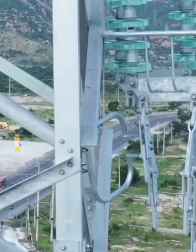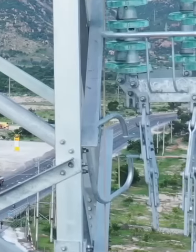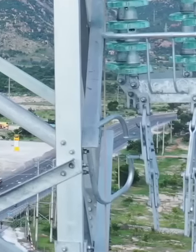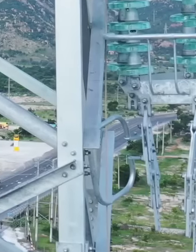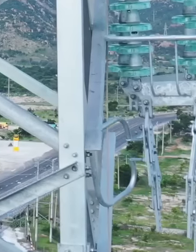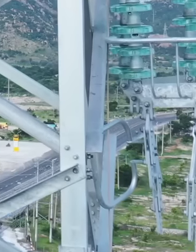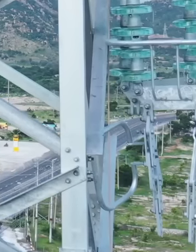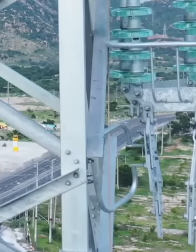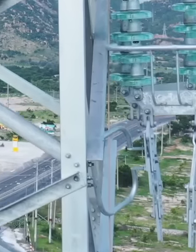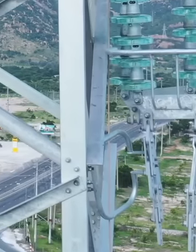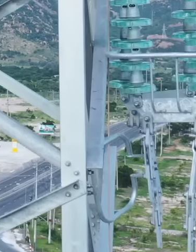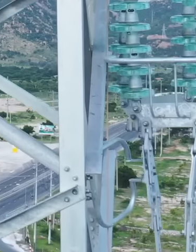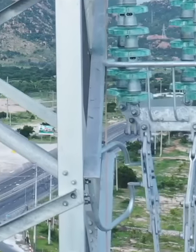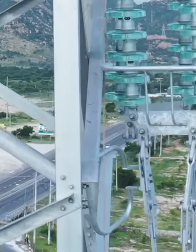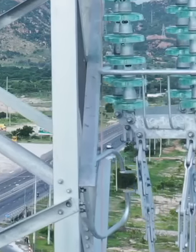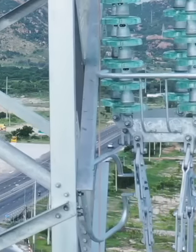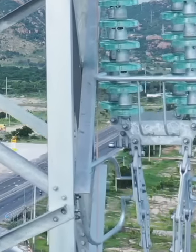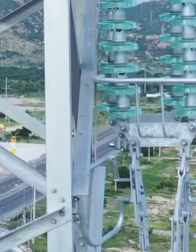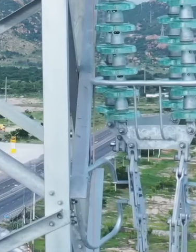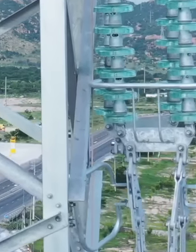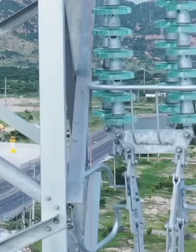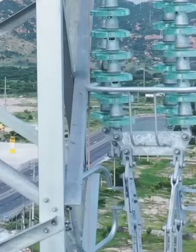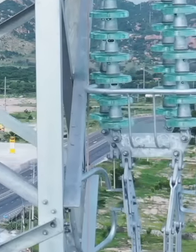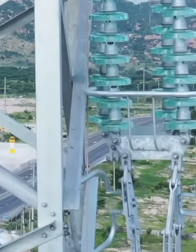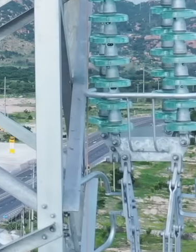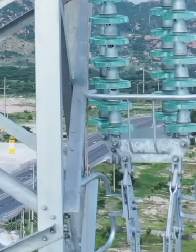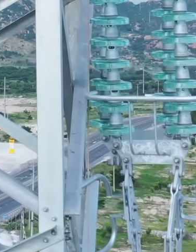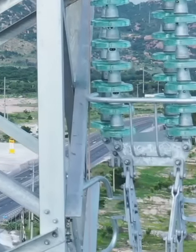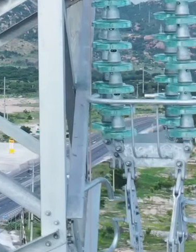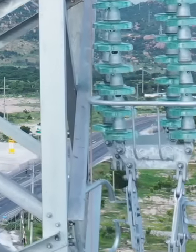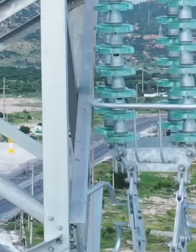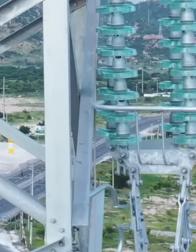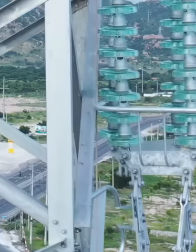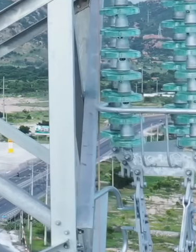Nunca se había visto millonaria inversión en el sector eléctrico mexicano. Con estas acciones